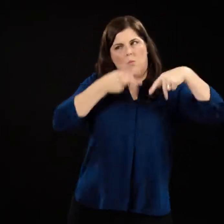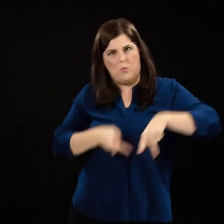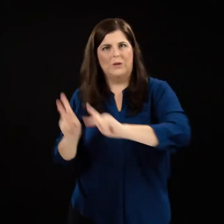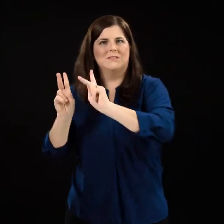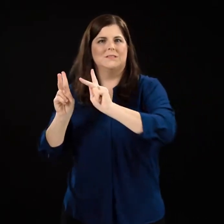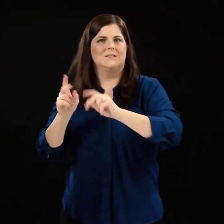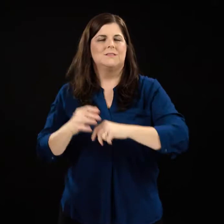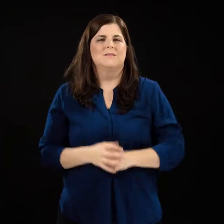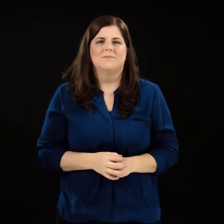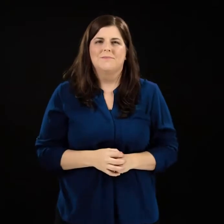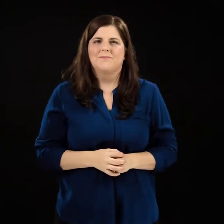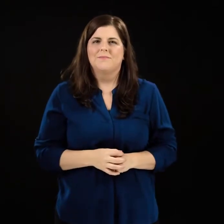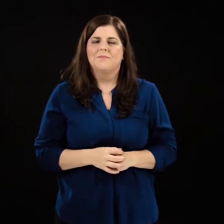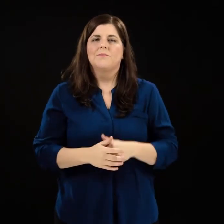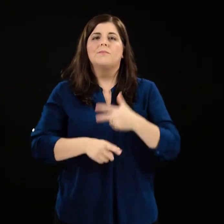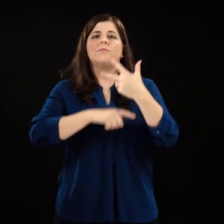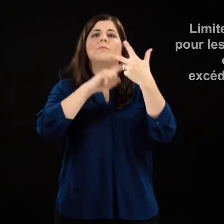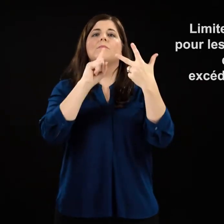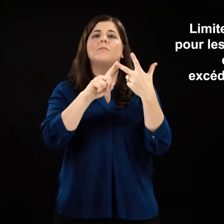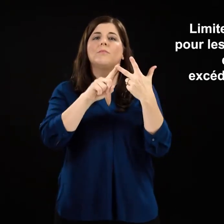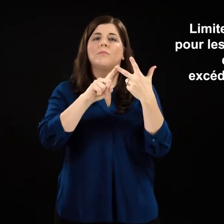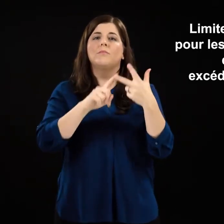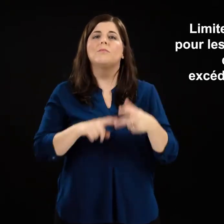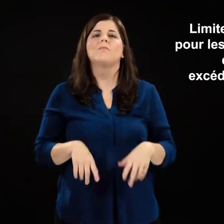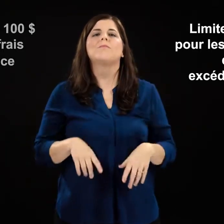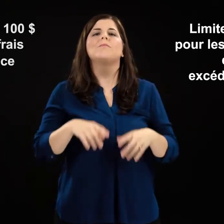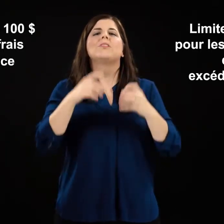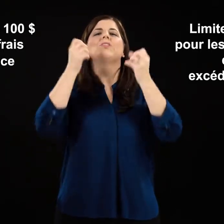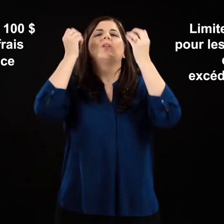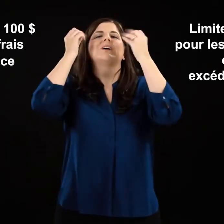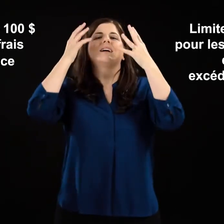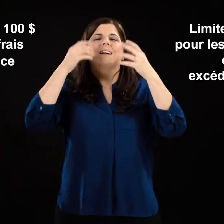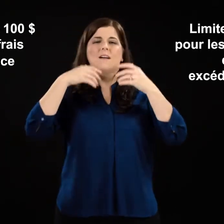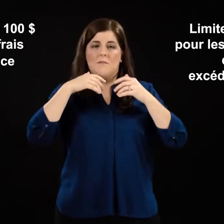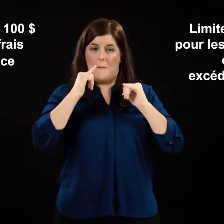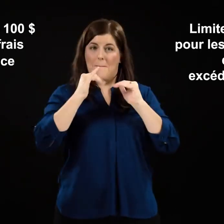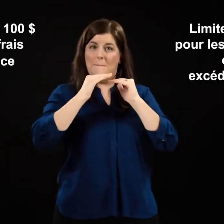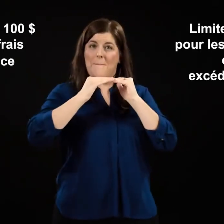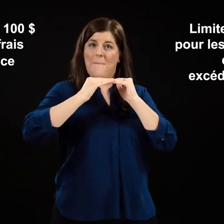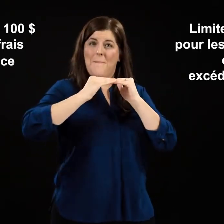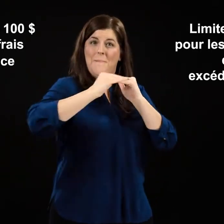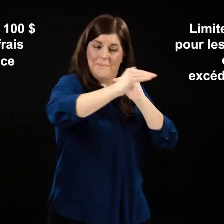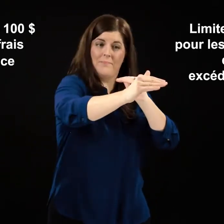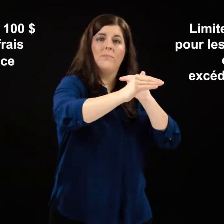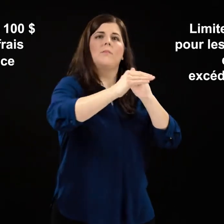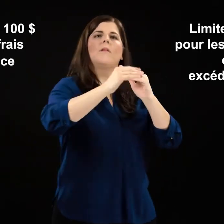contrat, comme celles sur les services vocaux, de messages textes et de données